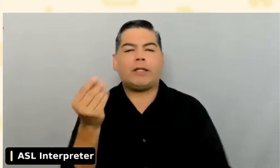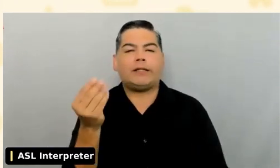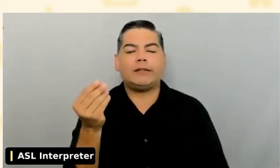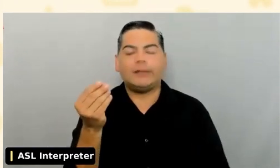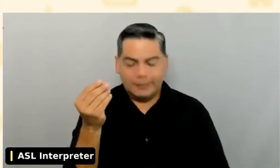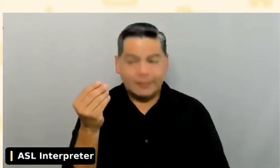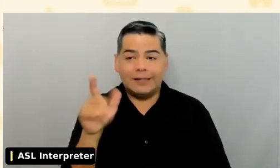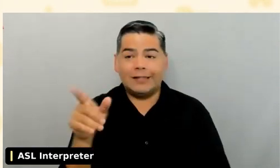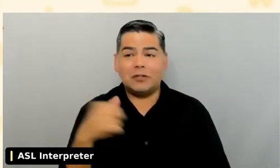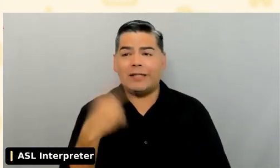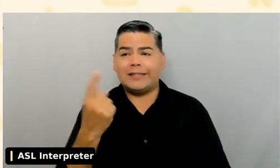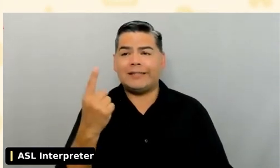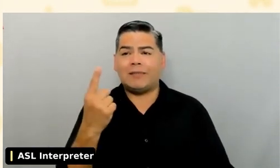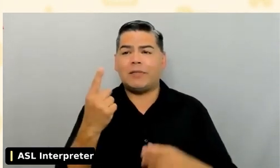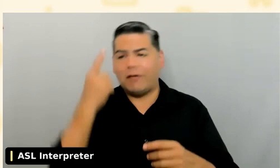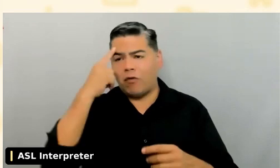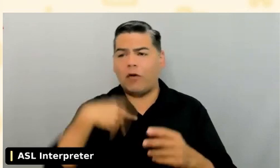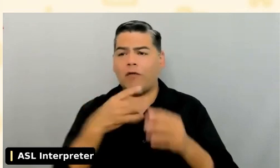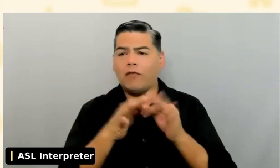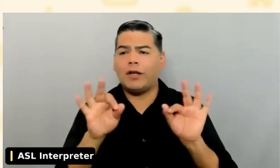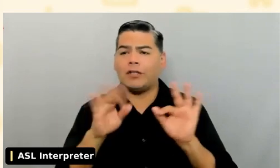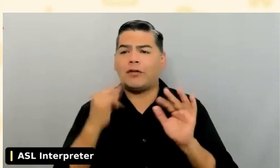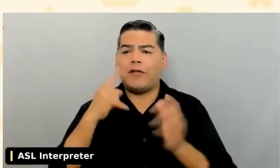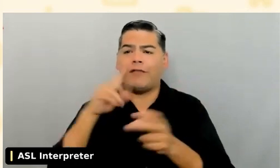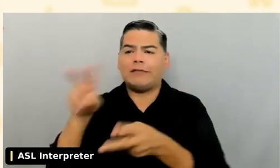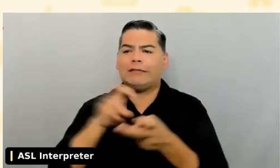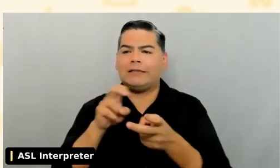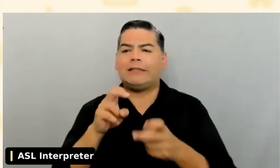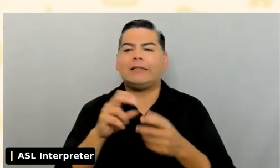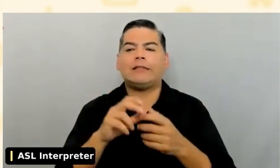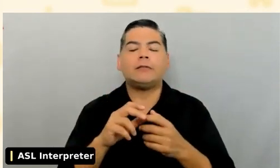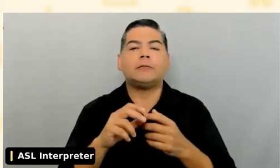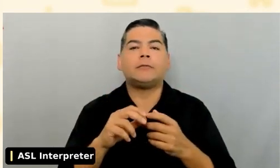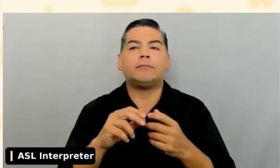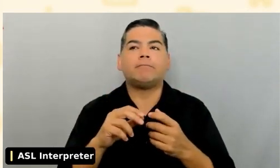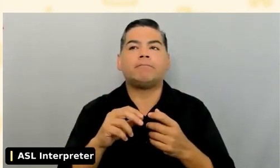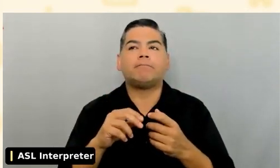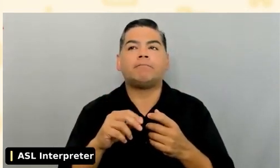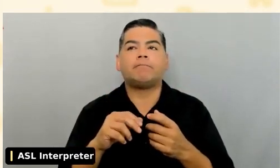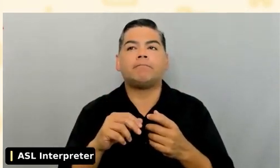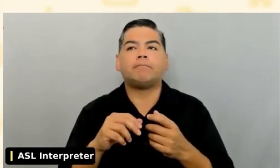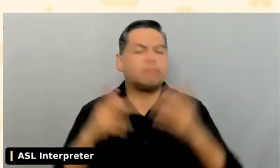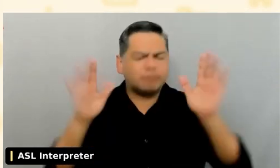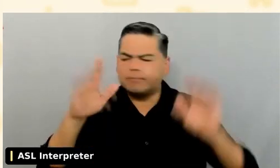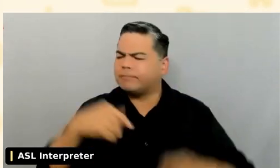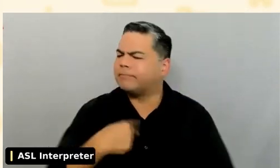Obtienes algo gratis, así que tienen que ganar dinero a cuestas tuyas de alguna manera. Sueno muy oscura ahí.